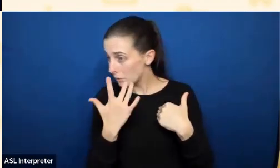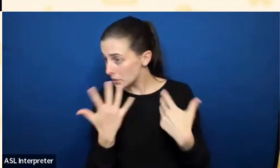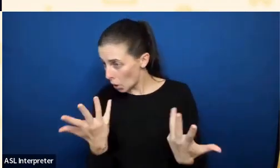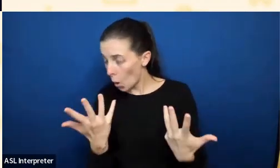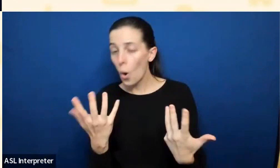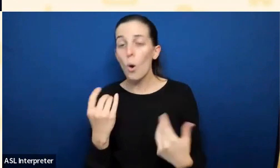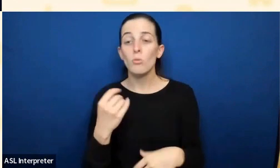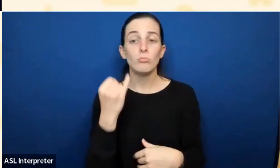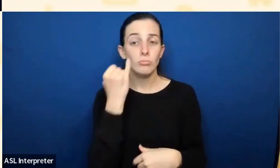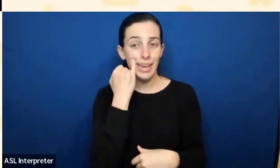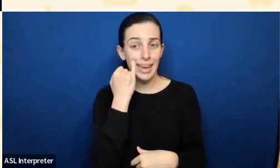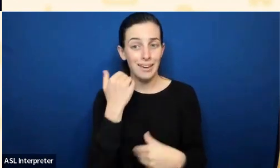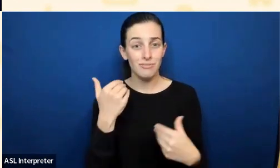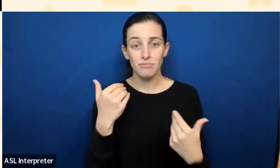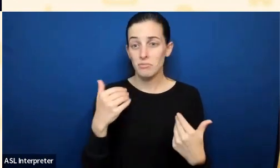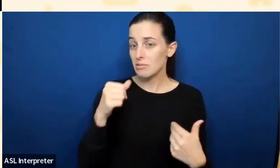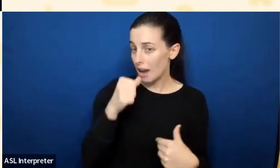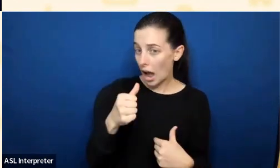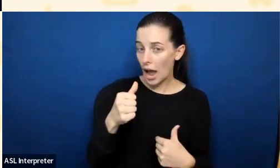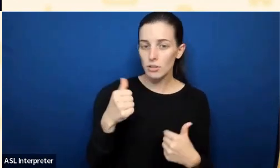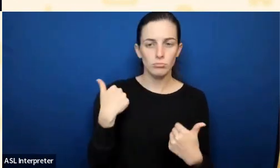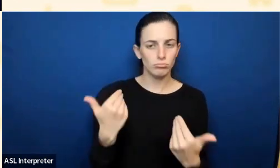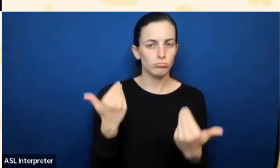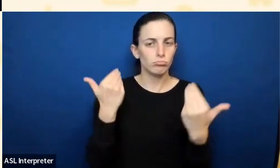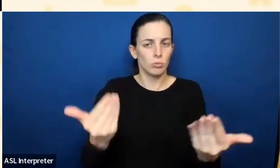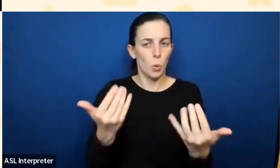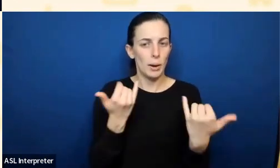Si lo hay, entonces seguimos adelante, reproducimos y pausamos según sus opciones de alternancia.